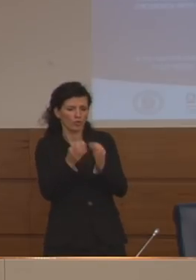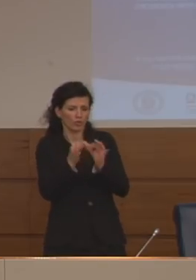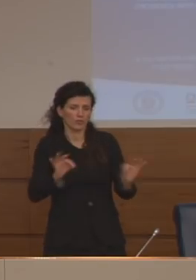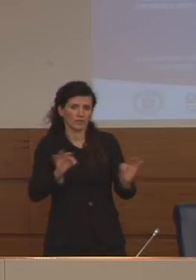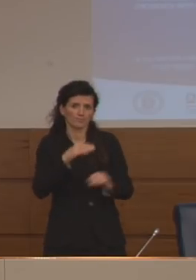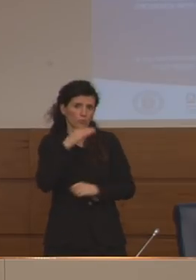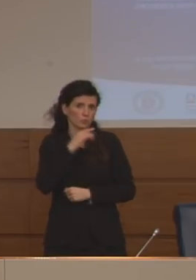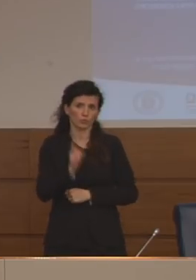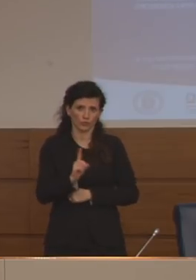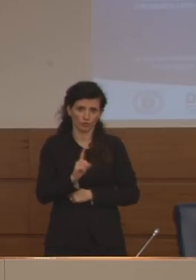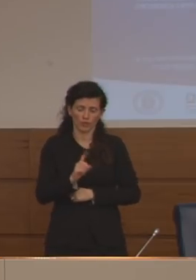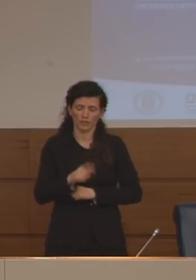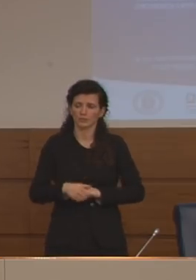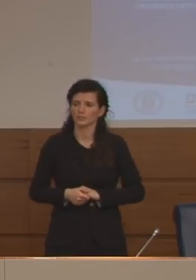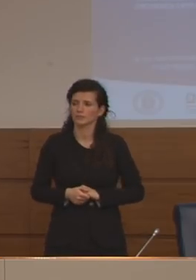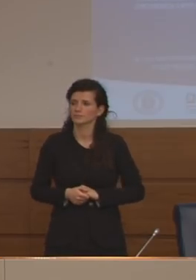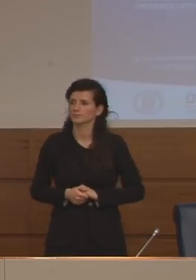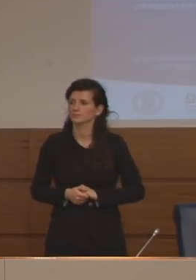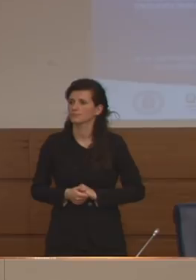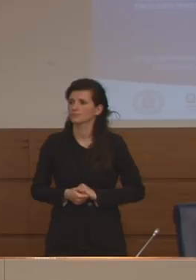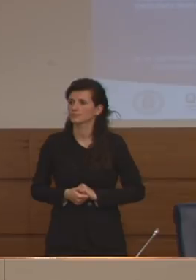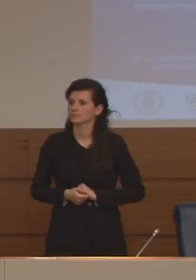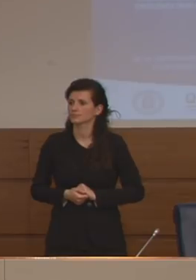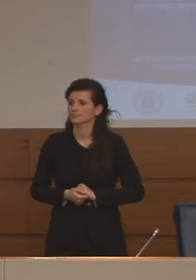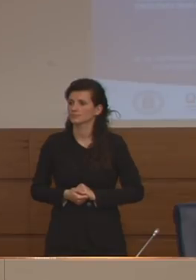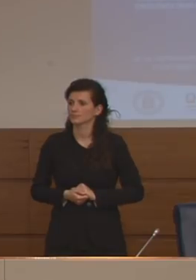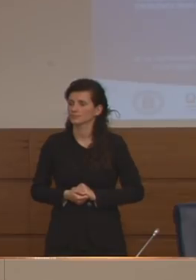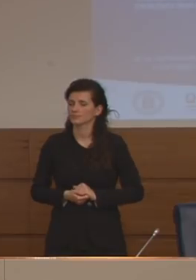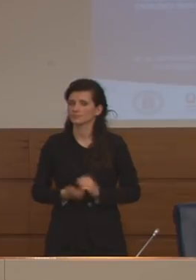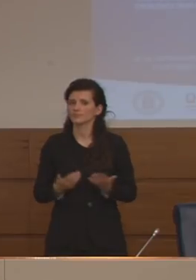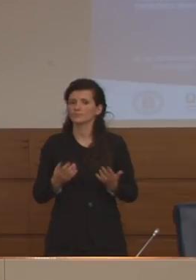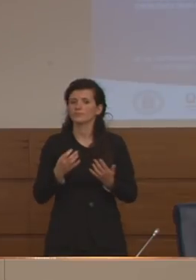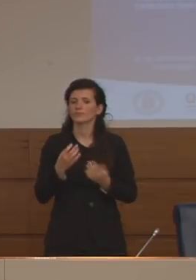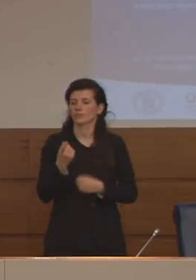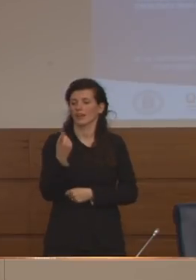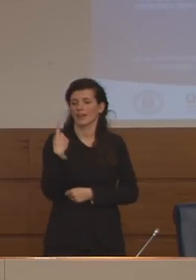Ora sul tema dei farmaci, come ha detto ieri il Professor Locatelli, AIFA sta